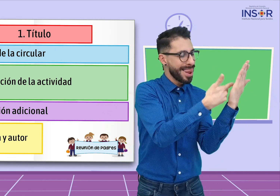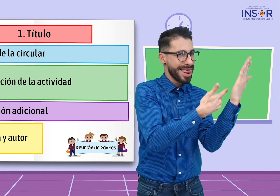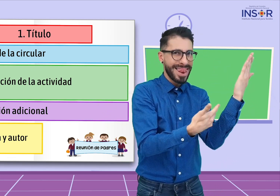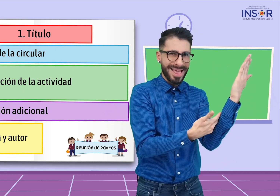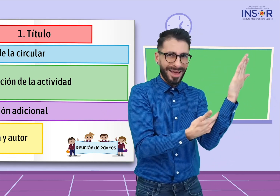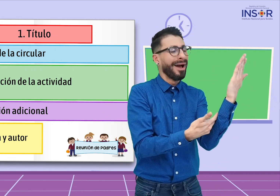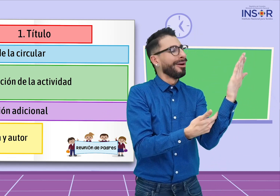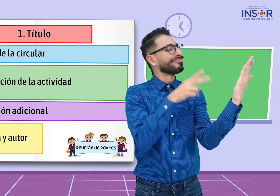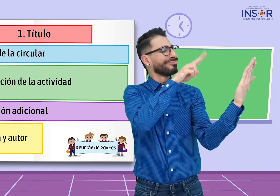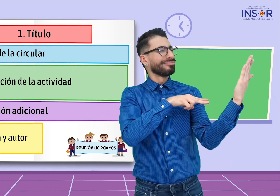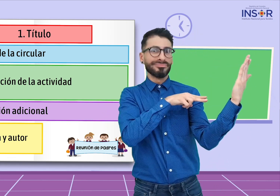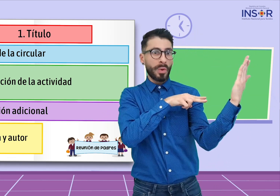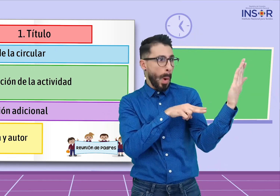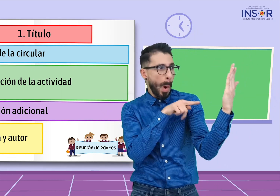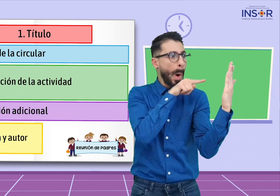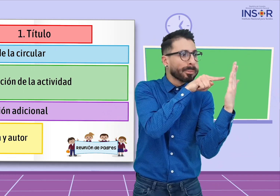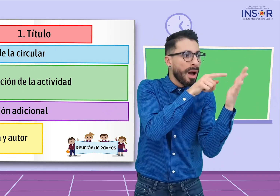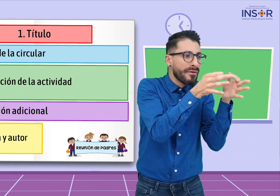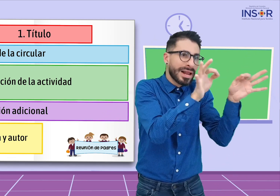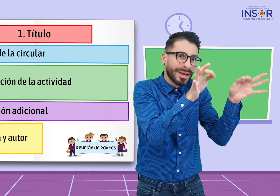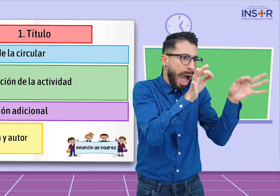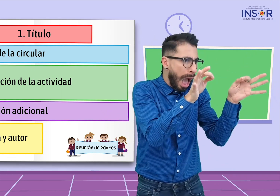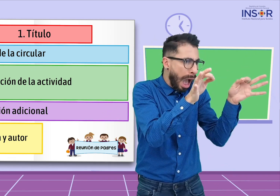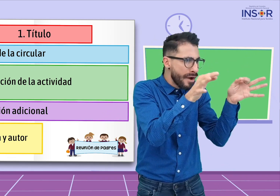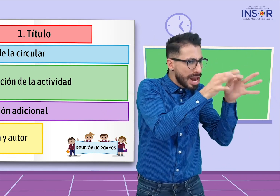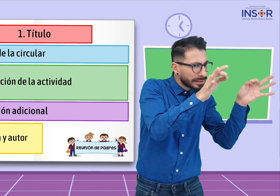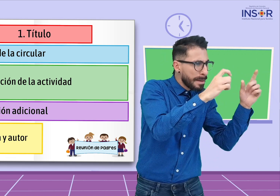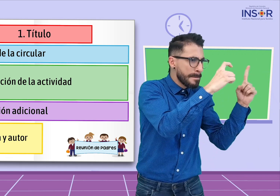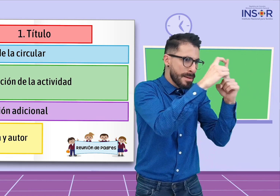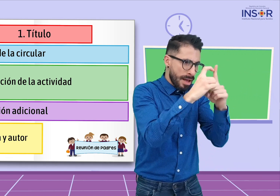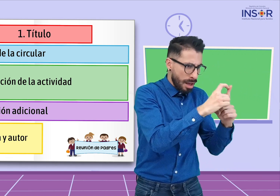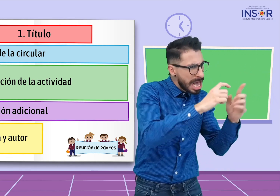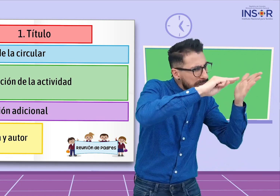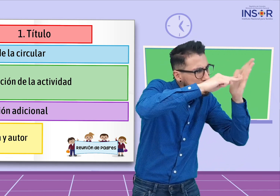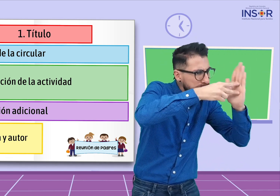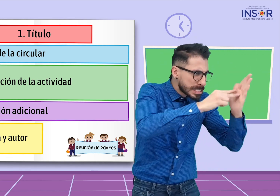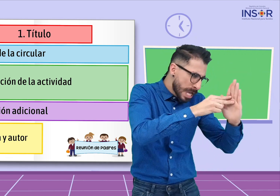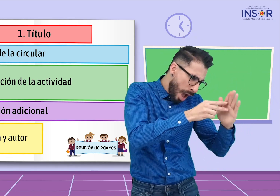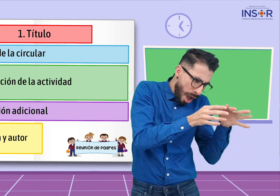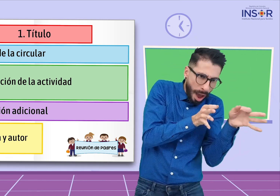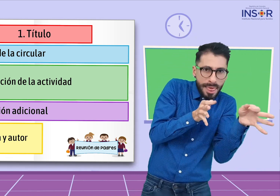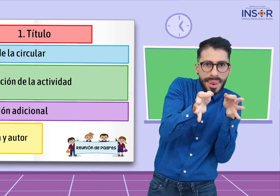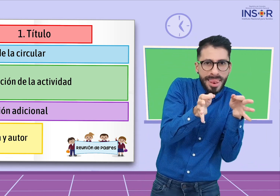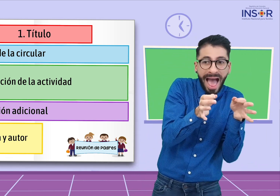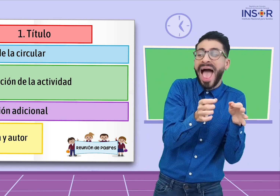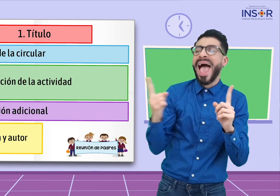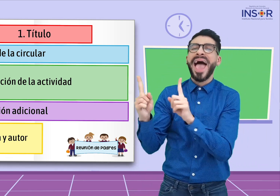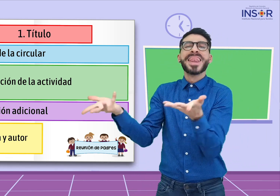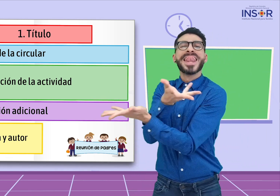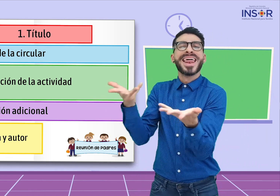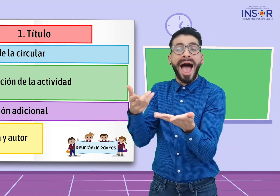y van a explicar detalladamente el significado de algunas frases y algunas palabras.